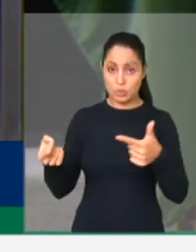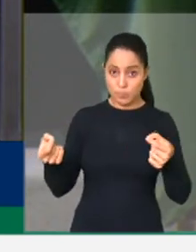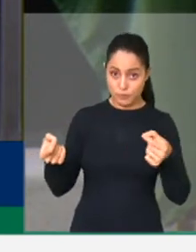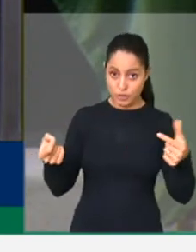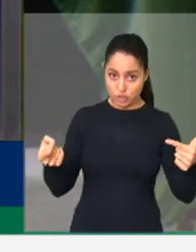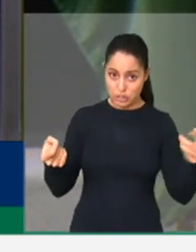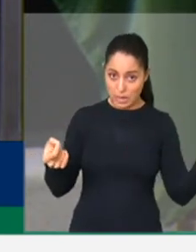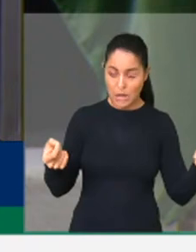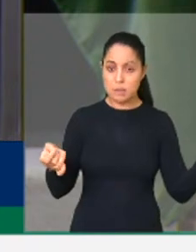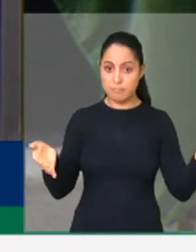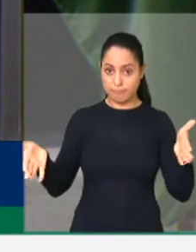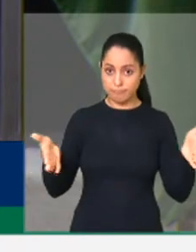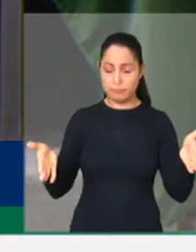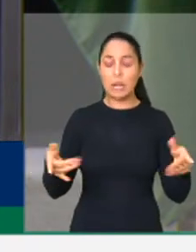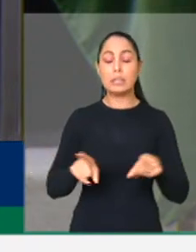ORÇAMENTÁRIAS PARA 2021 LEI 14.116 A ANÁLISE